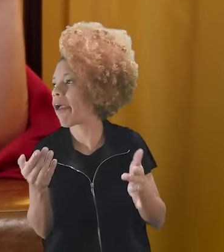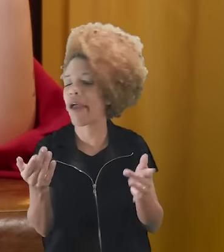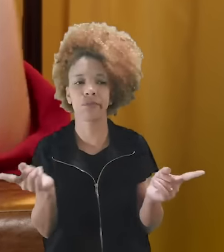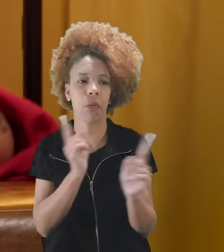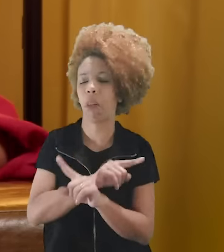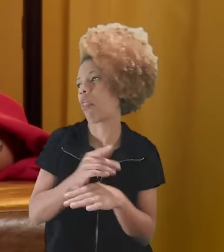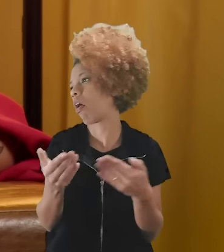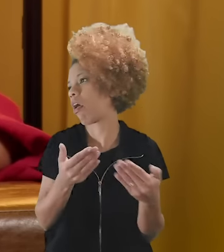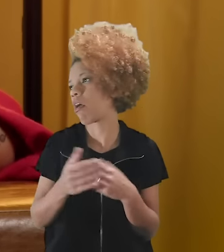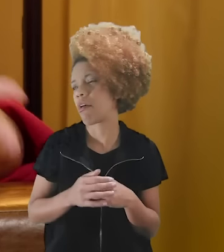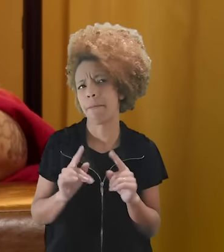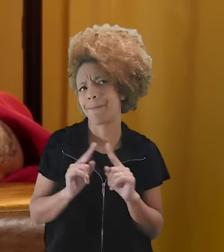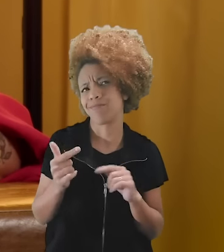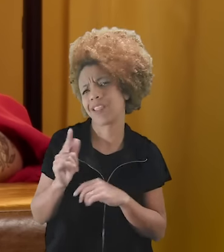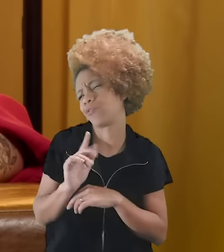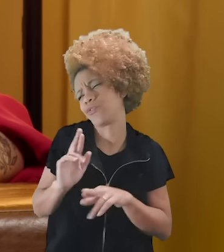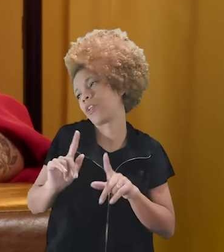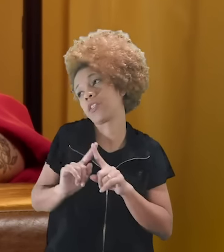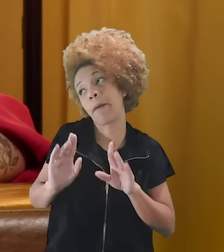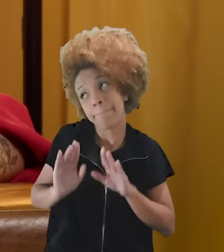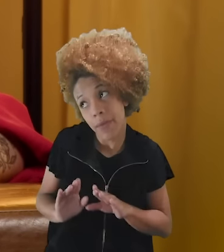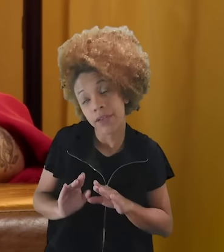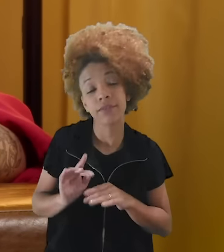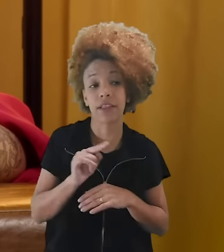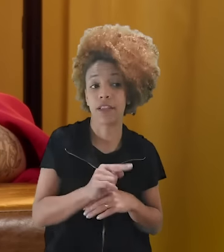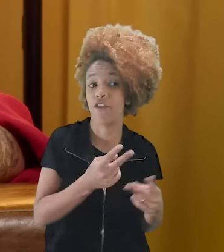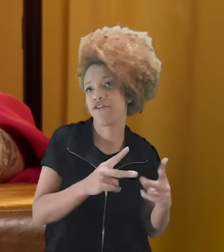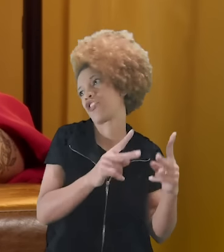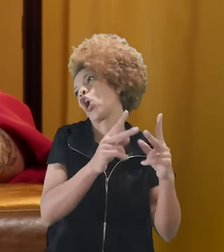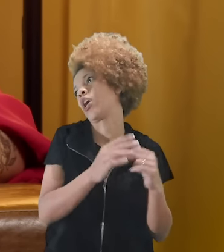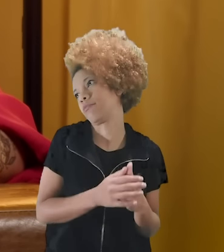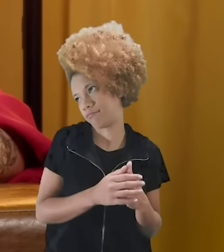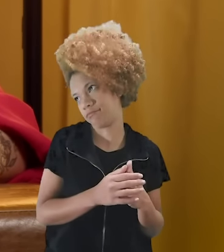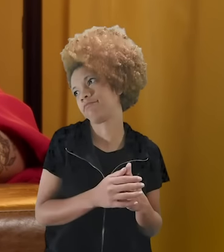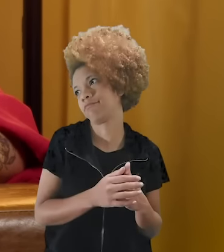rapidinho ali e tal não vai fazer tanta diferença agora nesse caso fazia diferença era diferença da